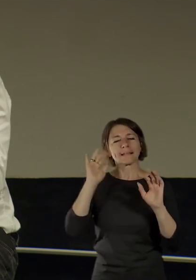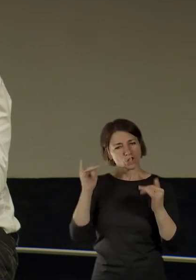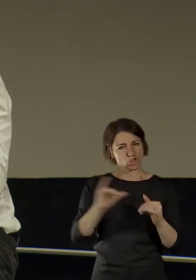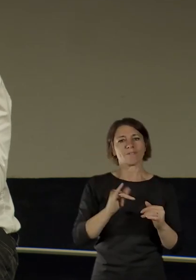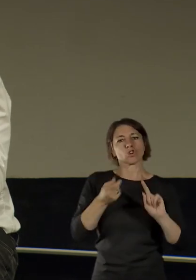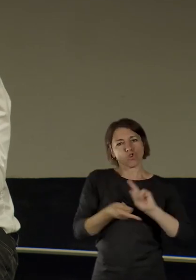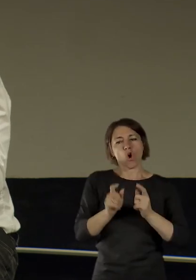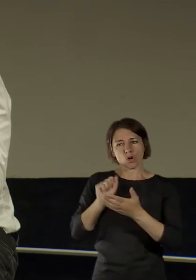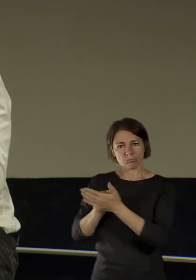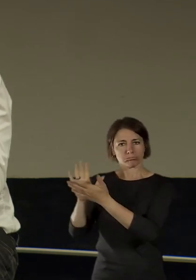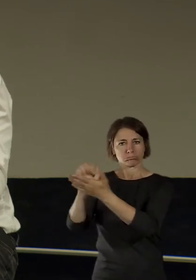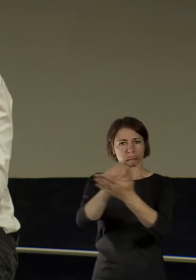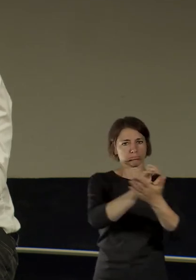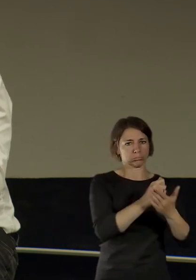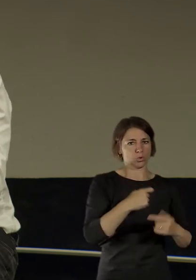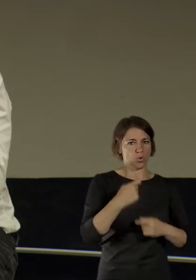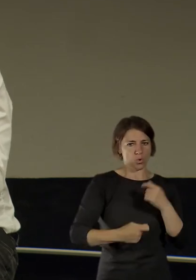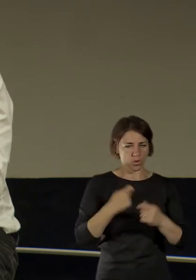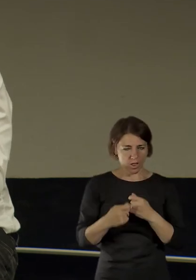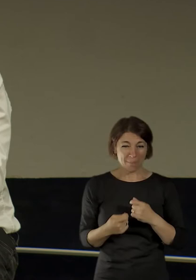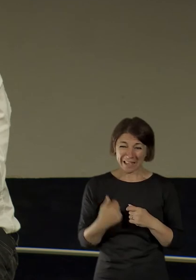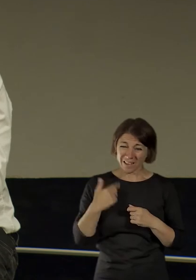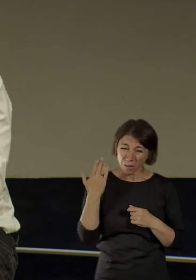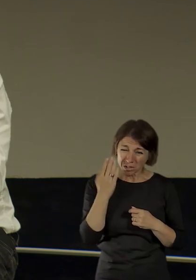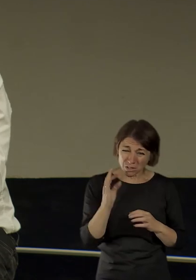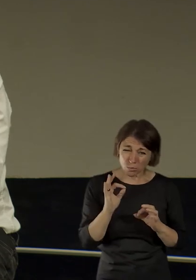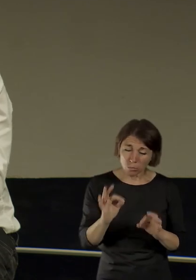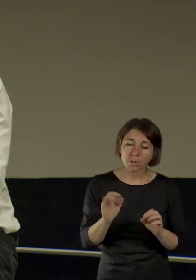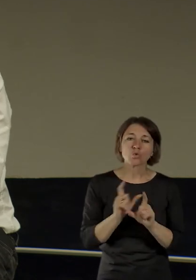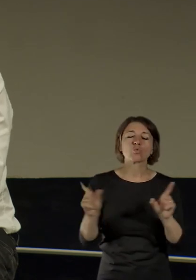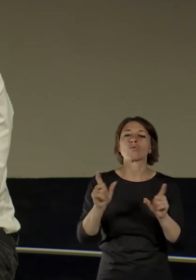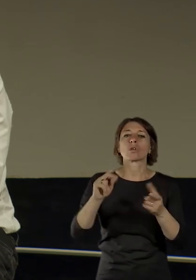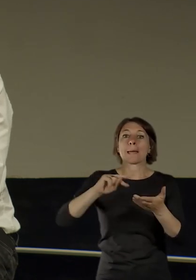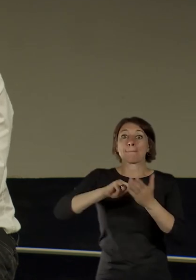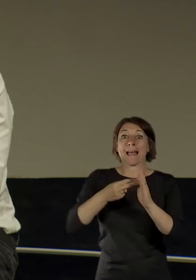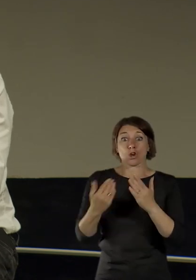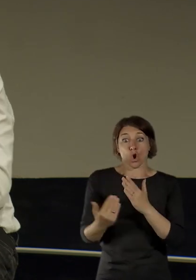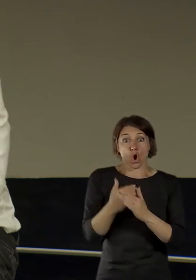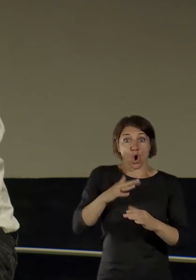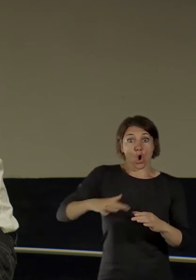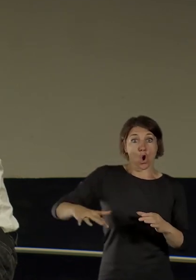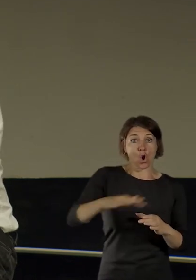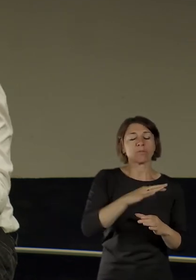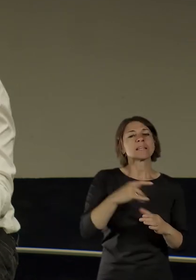Protože ten plán je nějaká dohoda v území, v čase a v prostoru. Je to nějakej prostor,